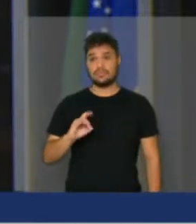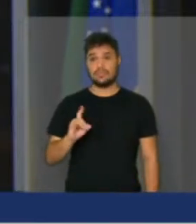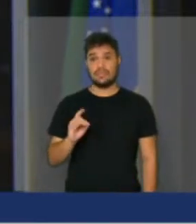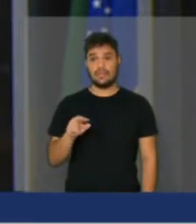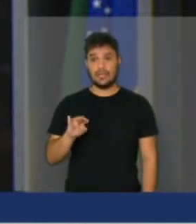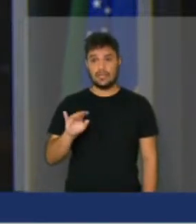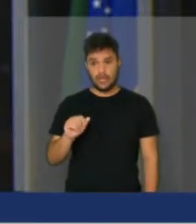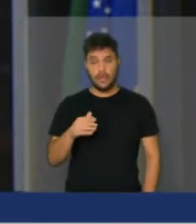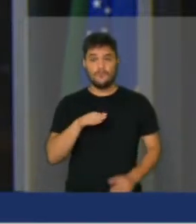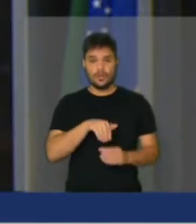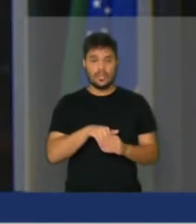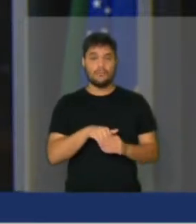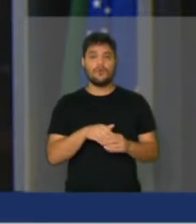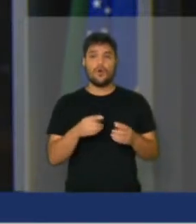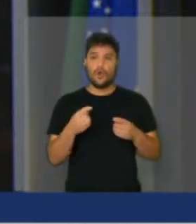VOTAMOS CONTRA A REFORMA DO IMPOSTO DE RENDA, NESSA